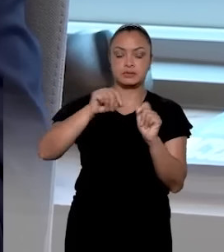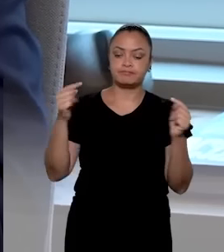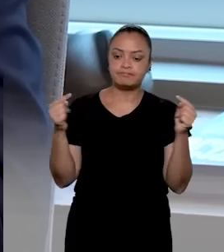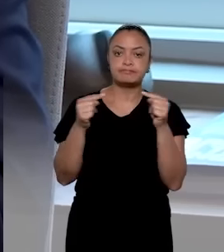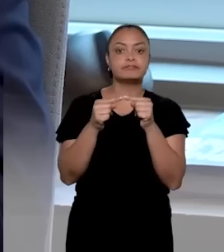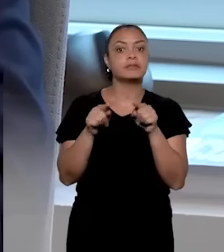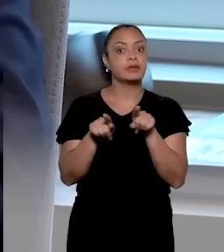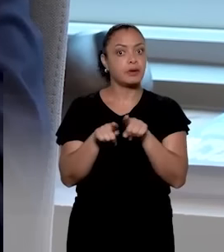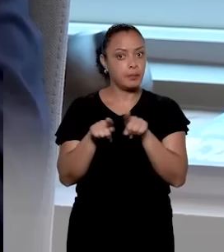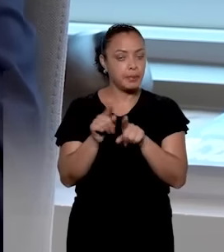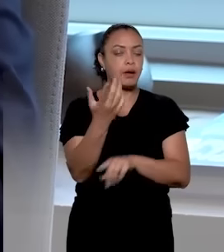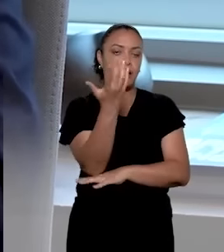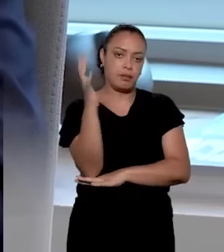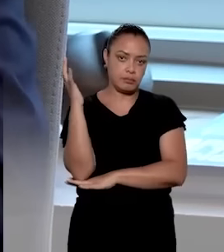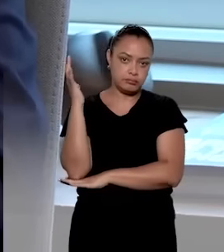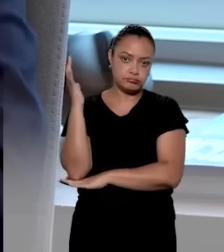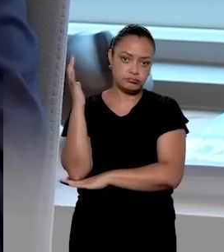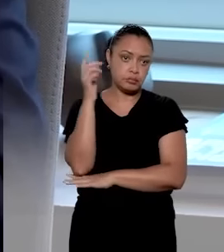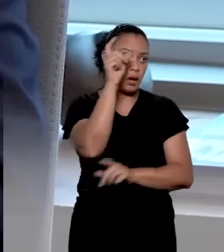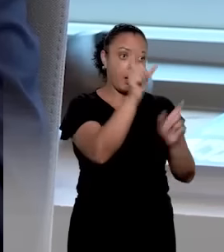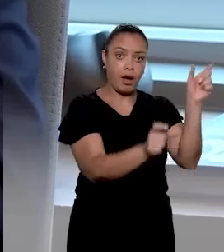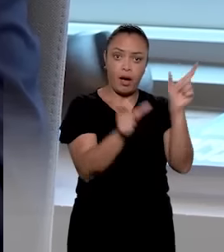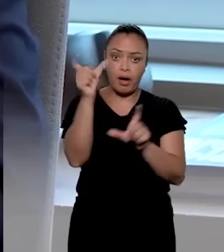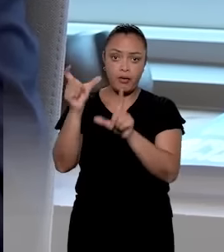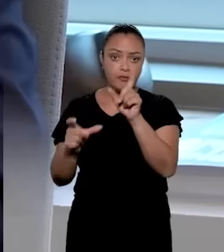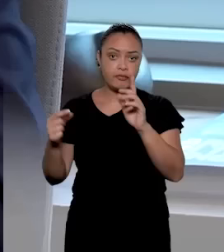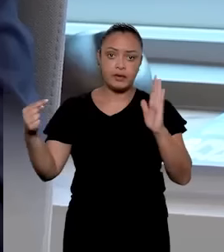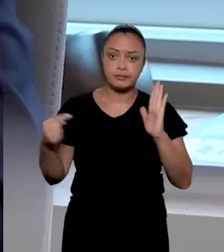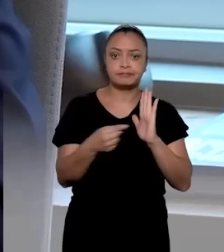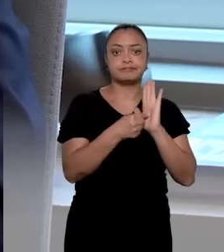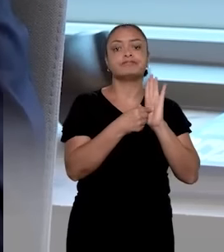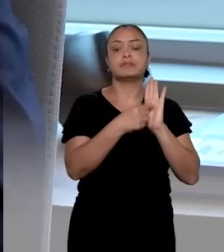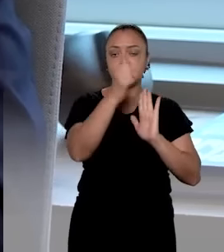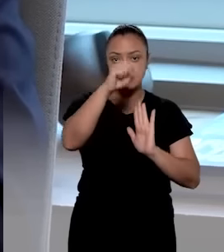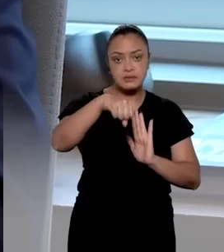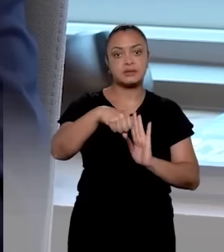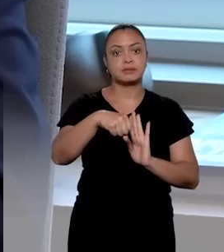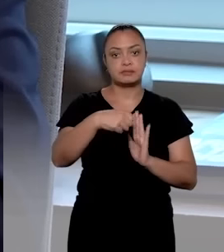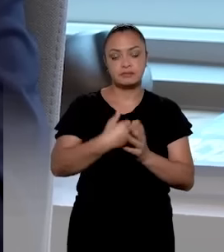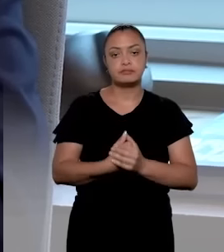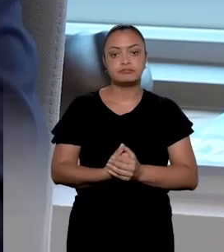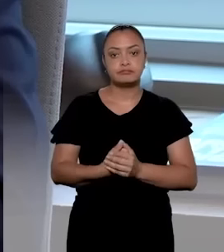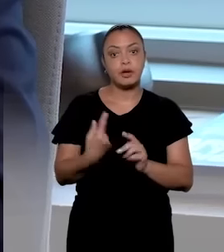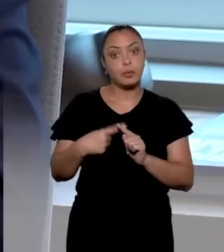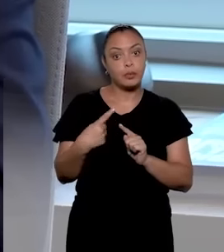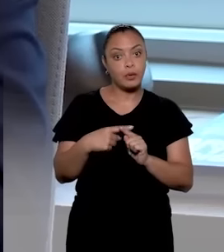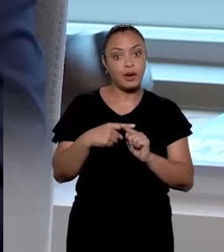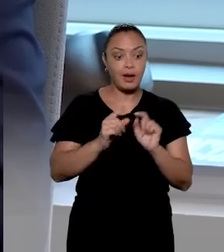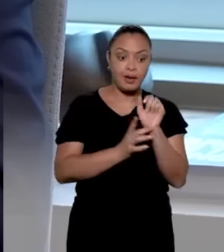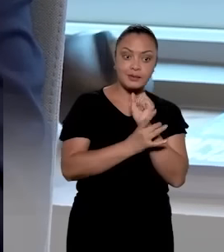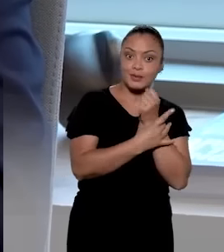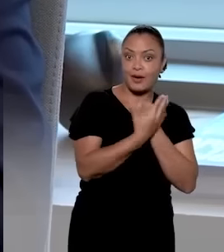questão ambiental, afeta qualquer cidadão, porque afeta a segurança alimentar e a energética. Então,